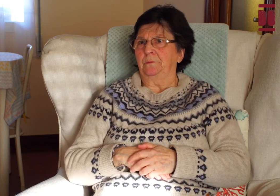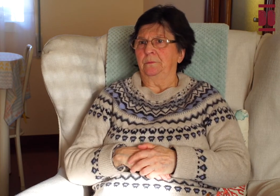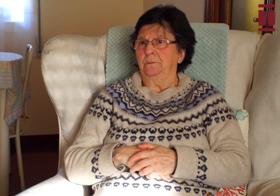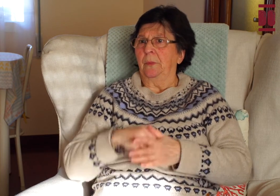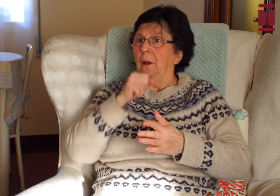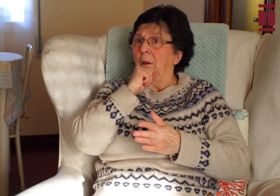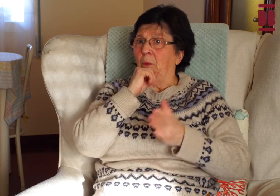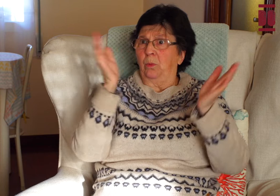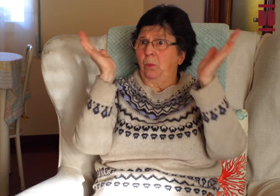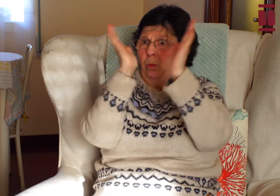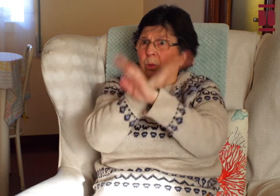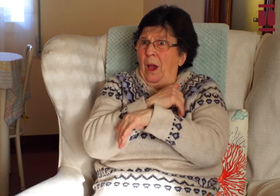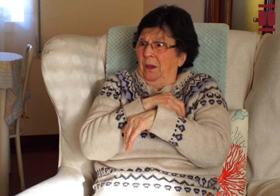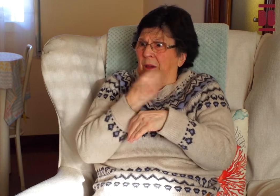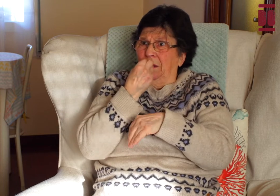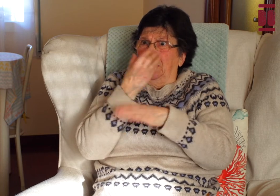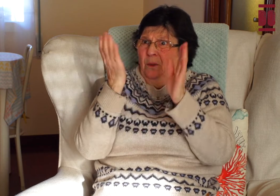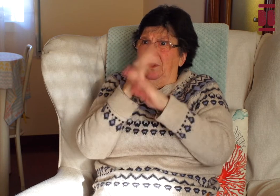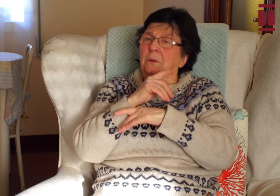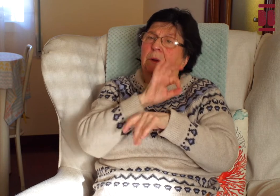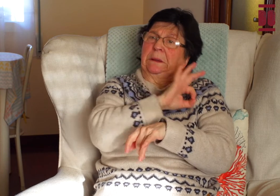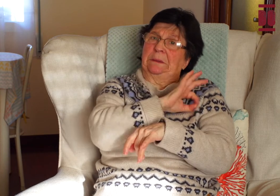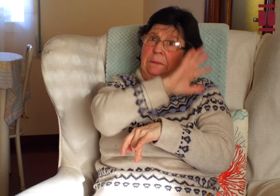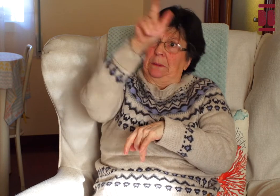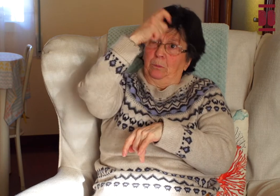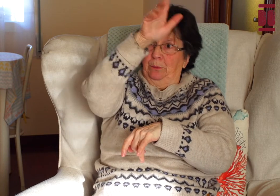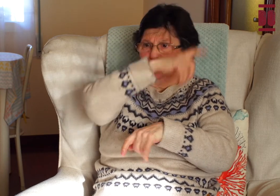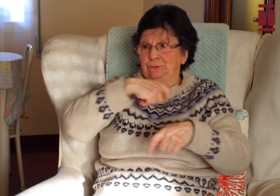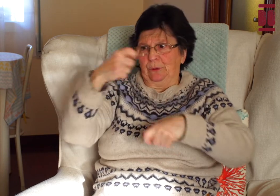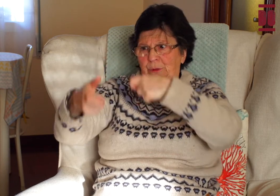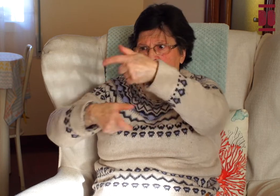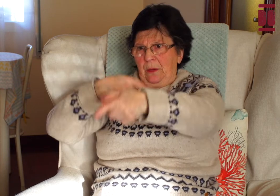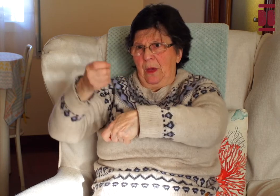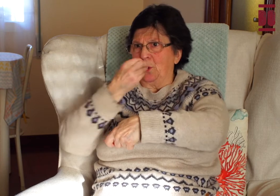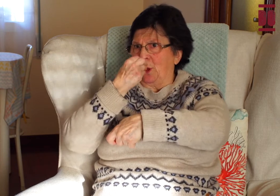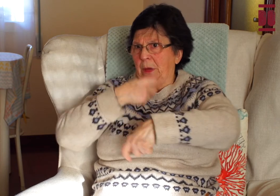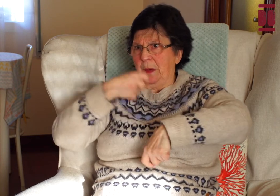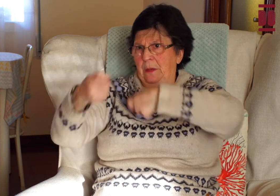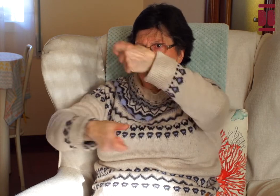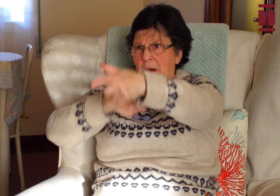Mi abuela no tenía ni para comer, ¡no tenía! Los señores del pueblo, los vecinos les daban comida continuamente.